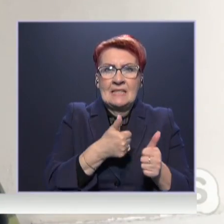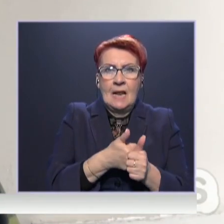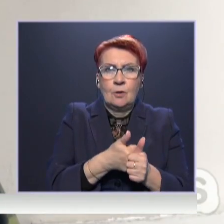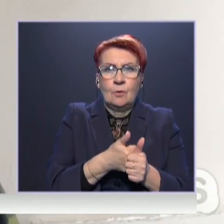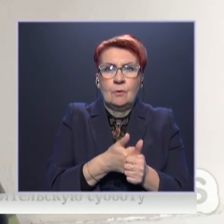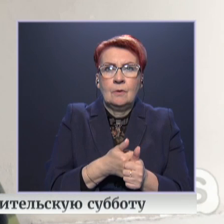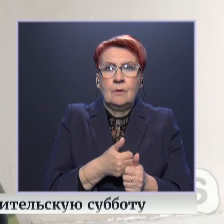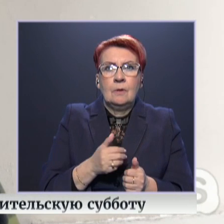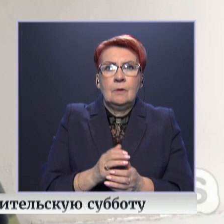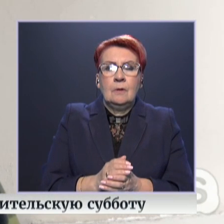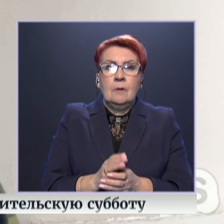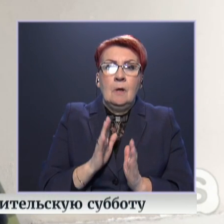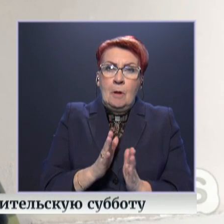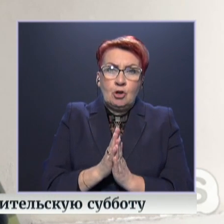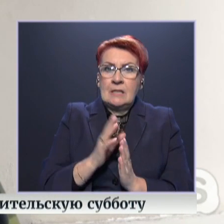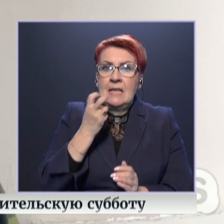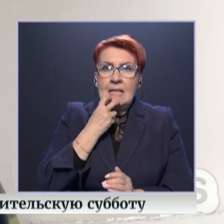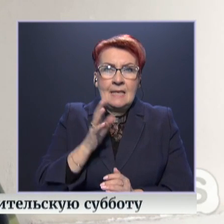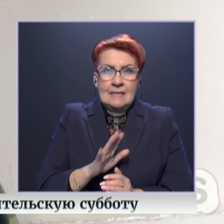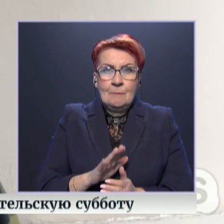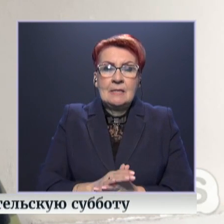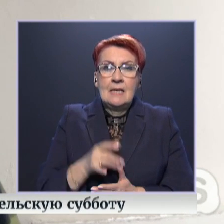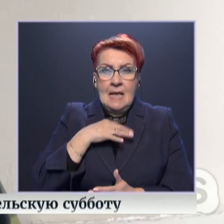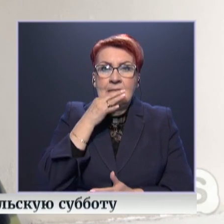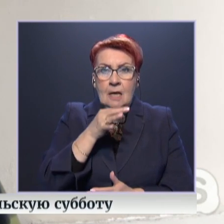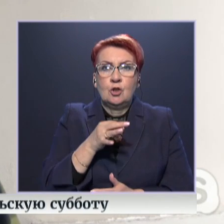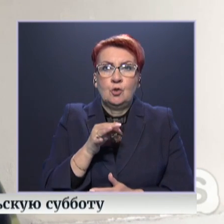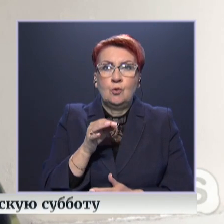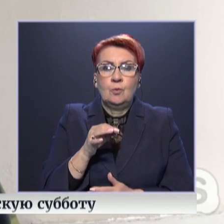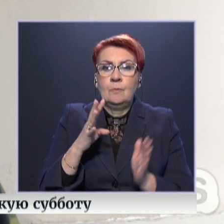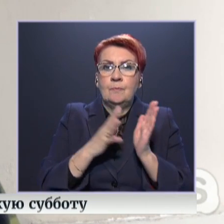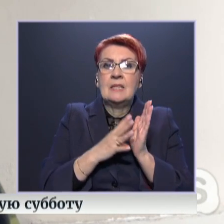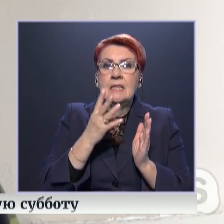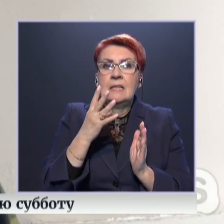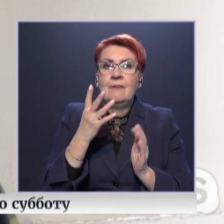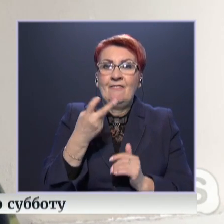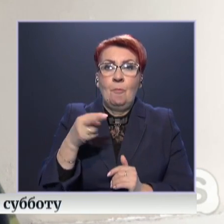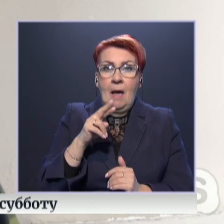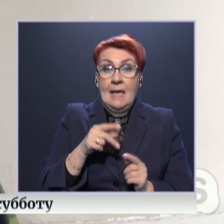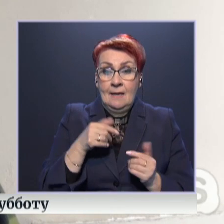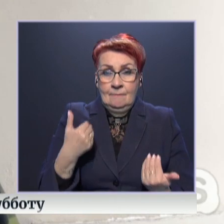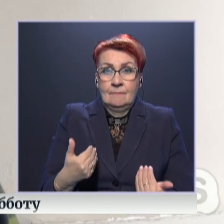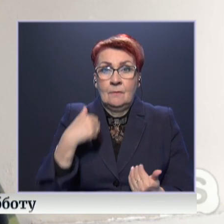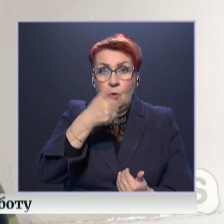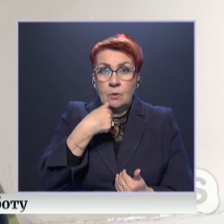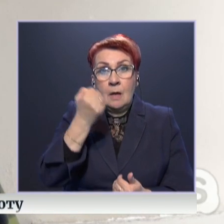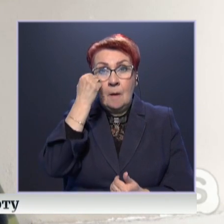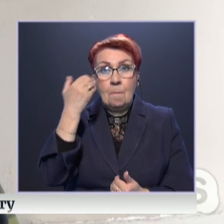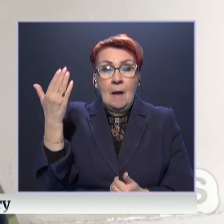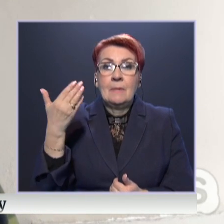пожалуйста очень прошу не смейтесь я расскажу за что 9 мая текущего года памятник где более 20 тысяч